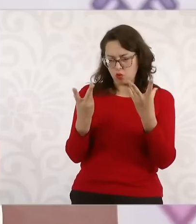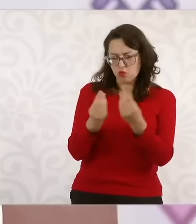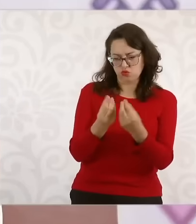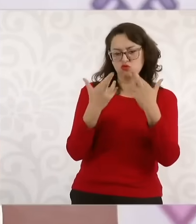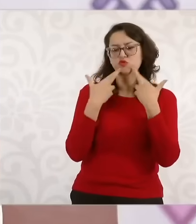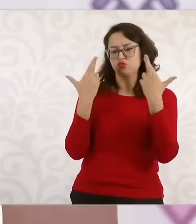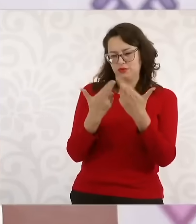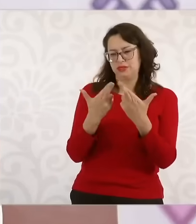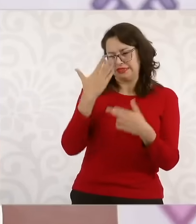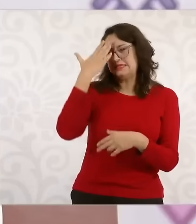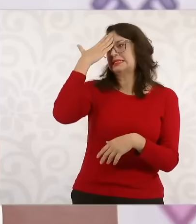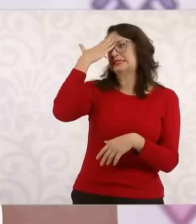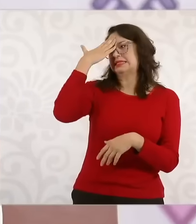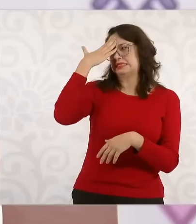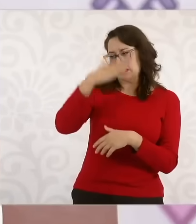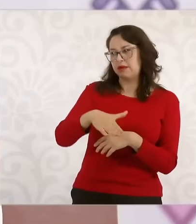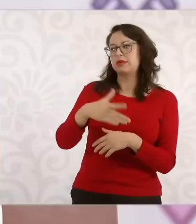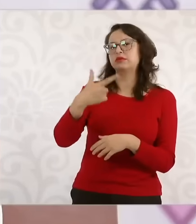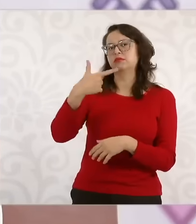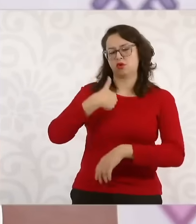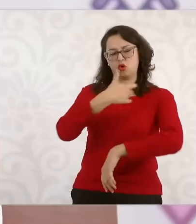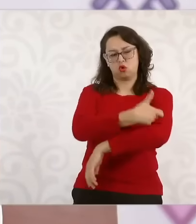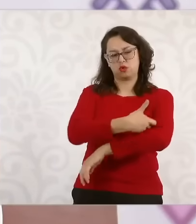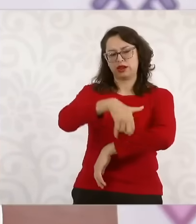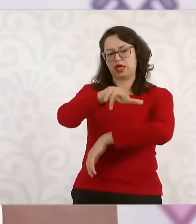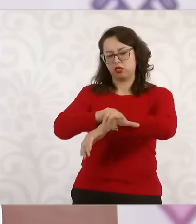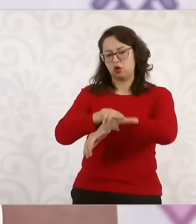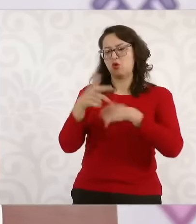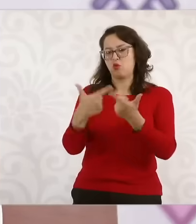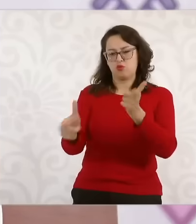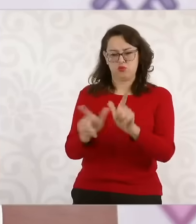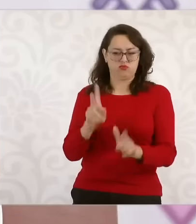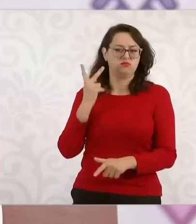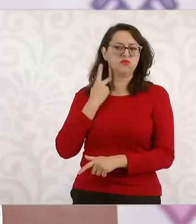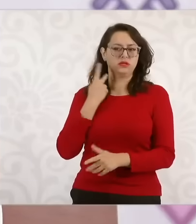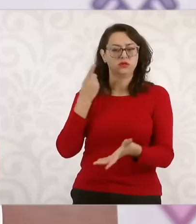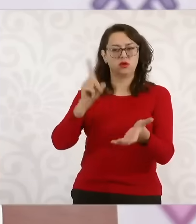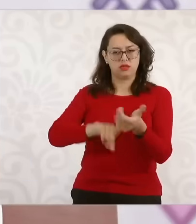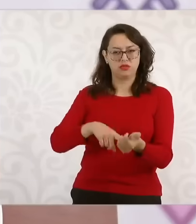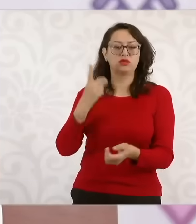eh los coordinadores parlamentarios. E todavía no está terminada la propuesta.